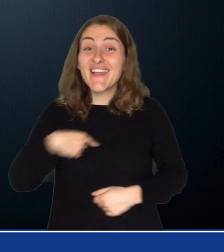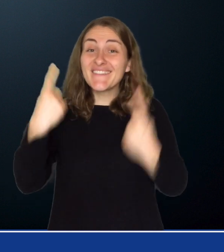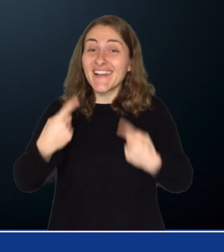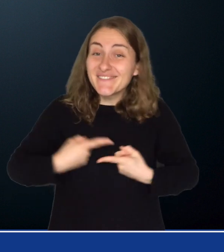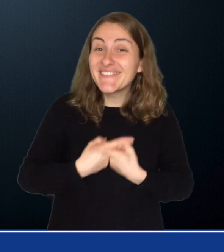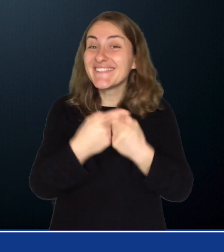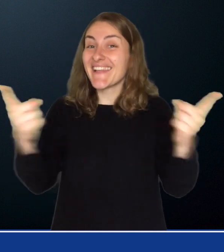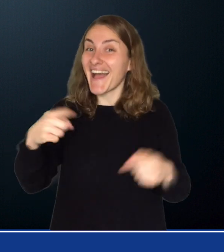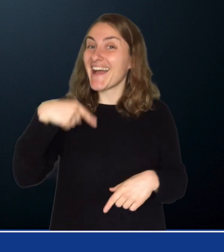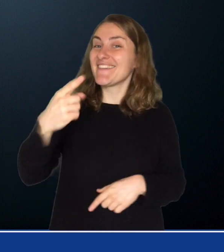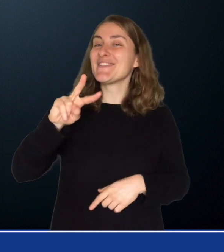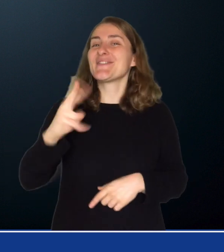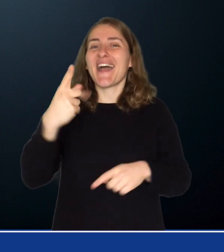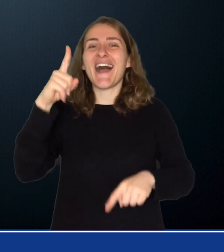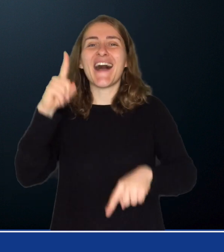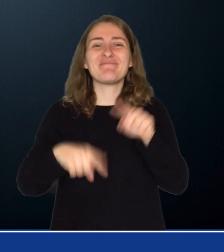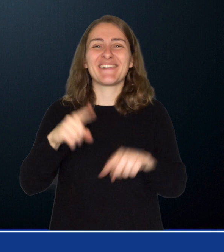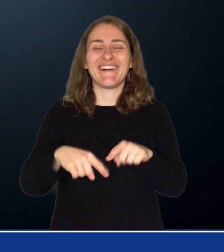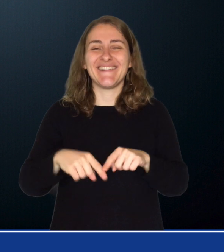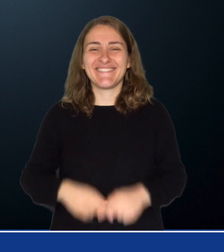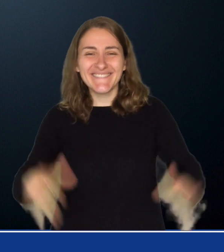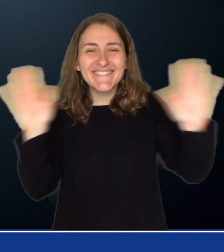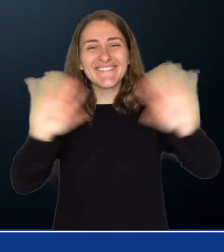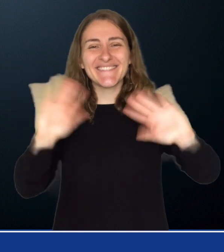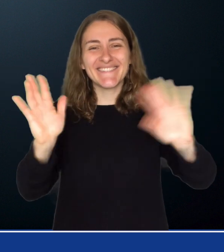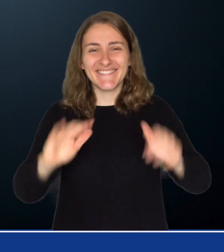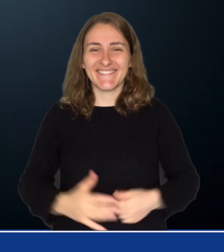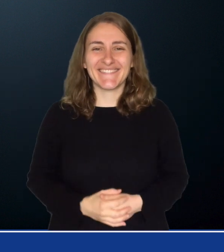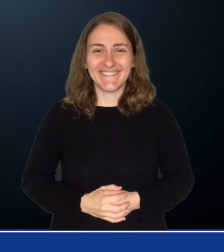Vi aspettiamo il 2 aprile!